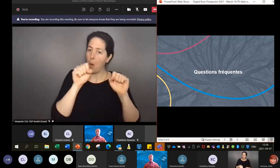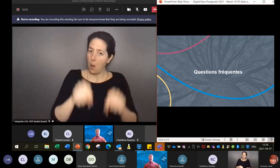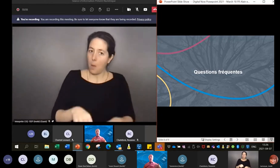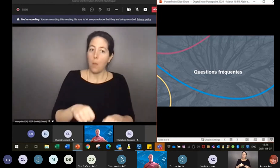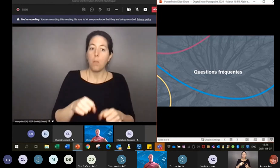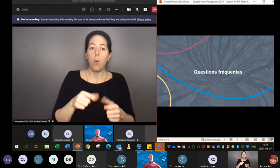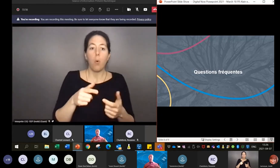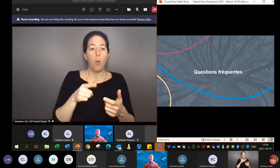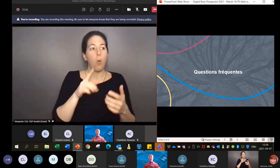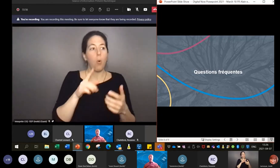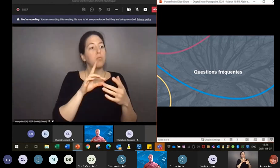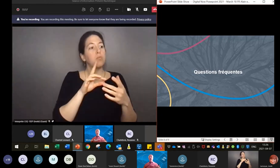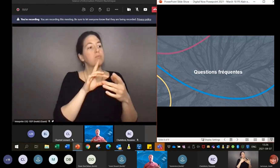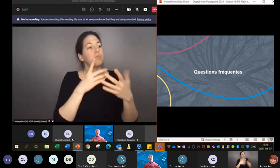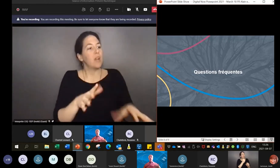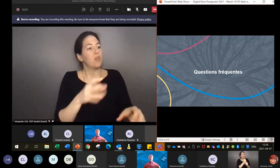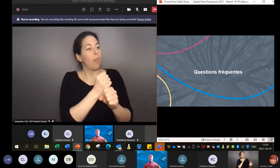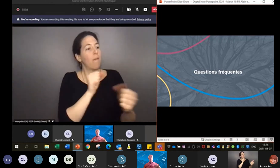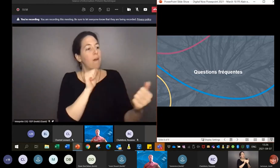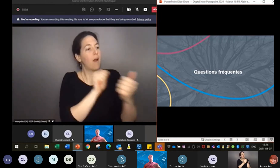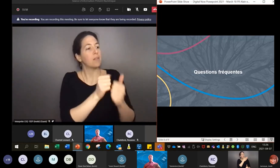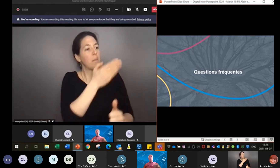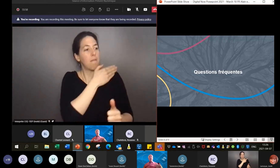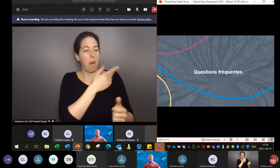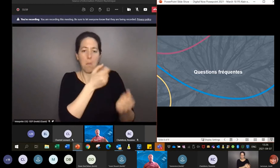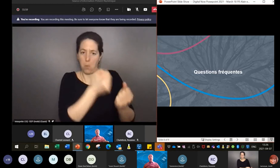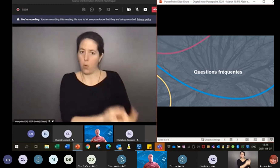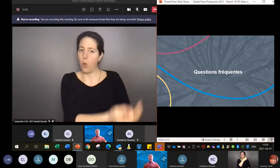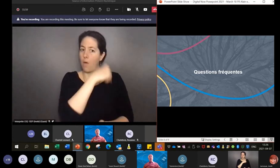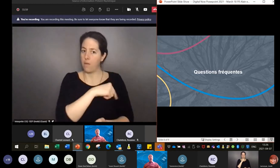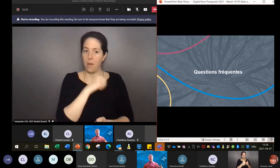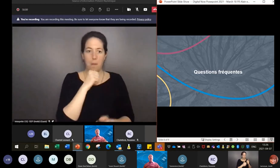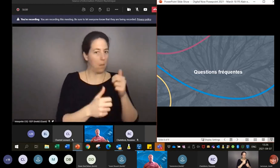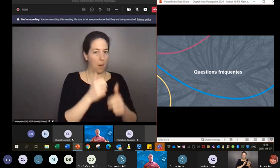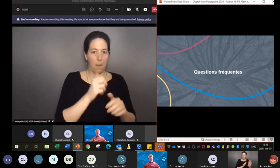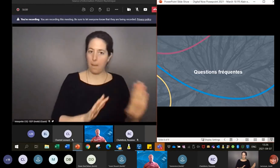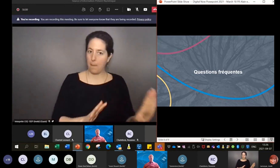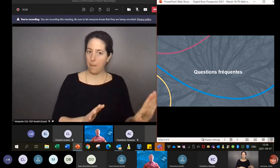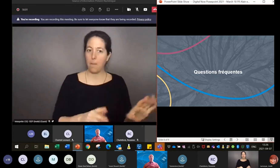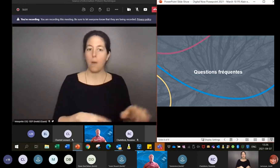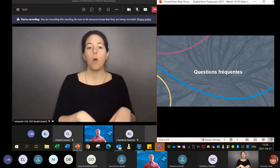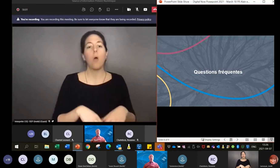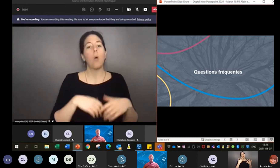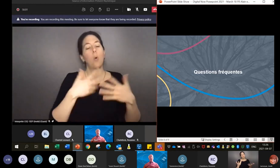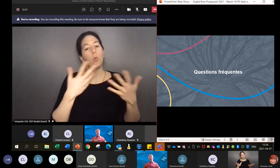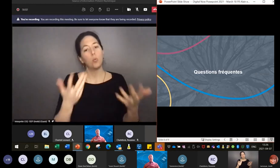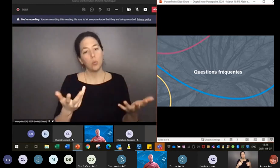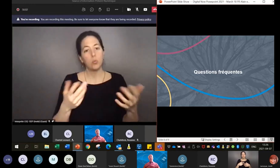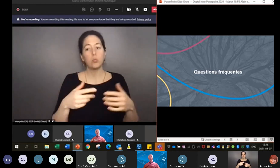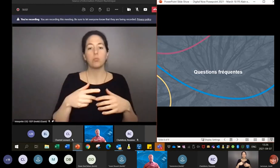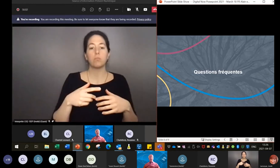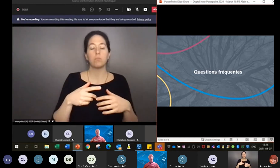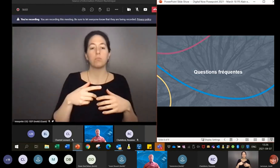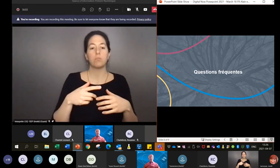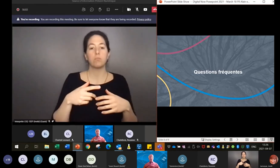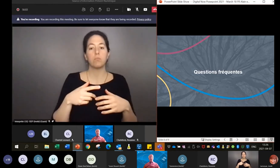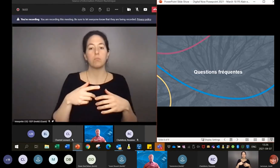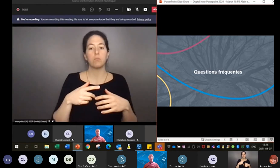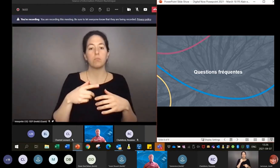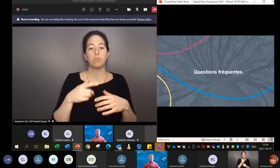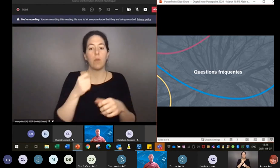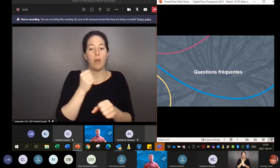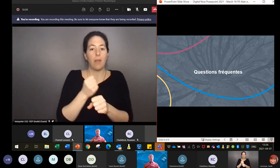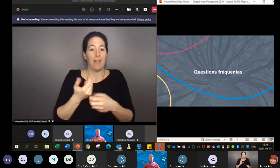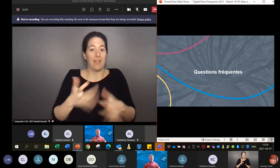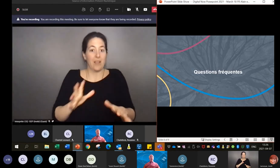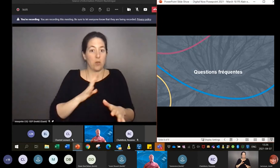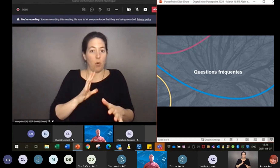travailler, il n’y a pas de problème, ou